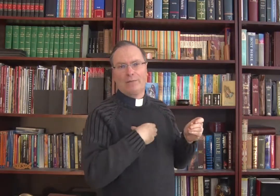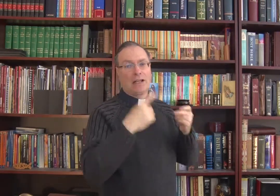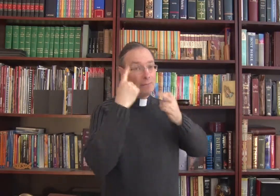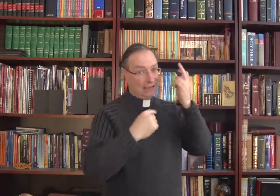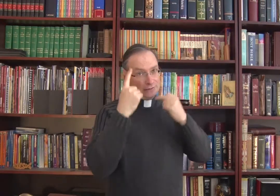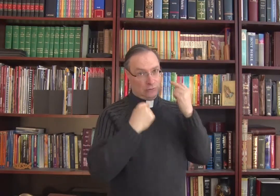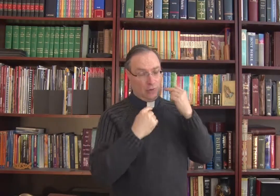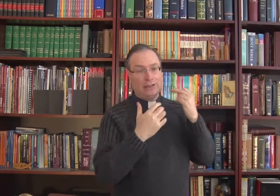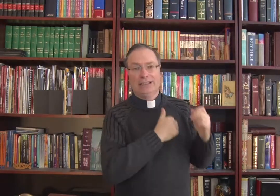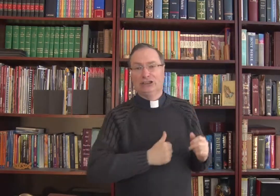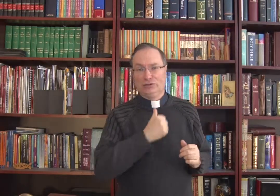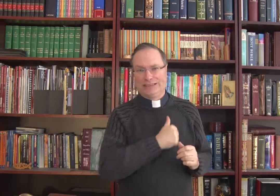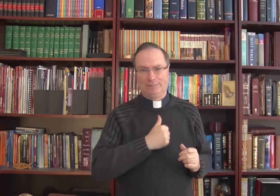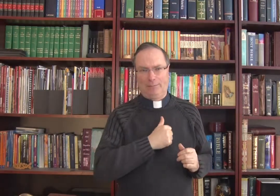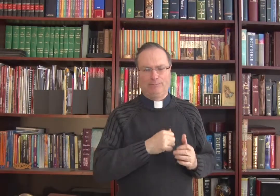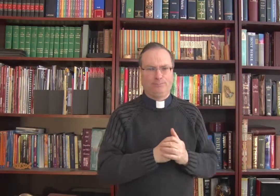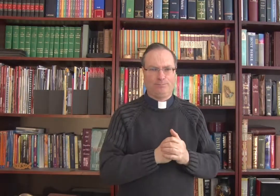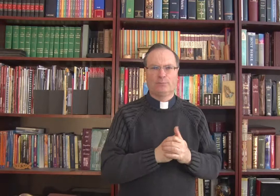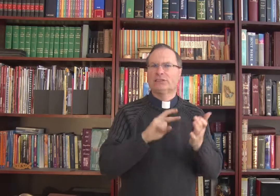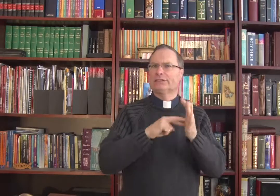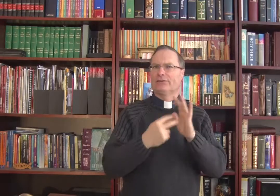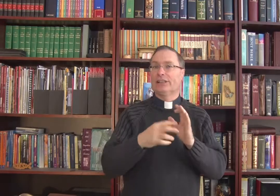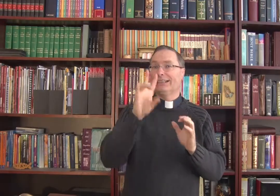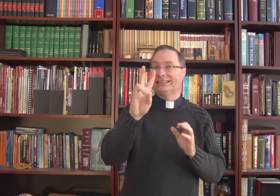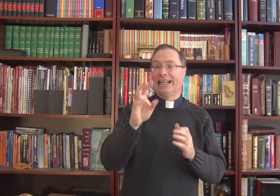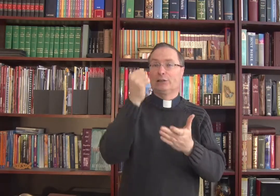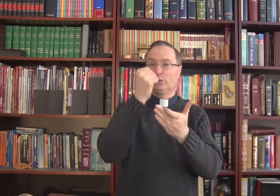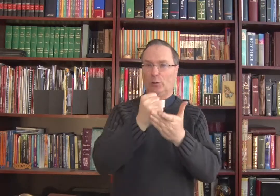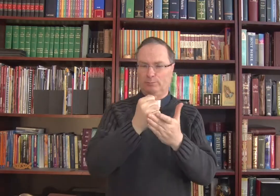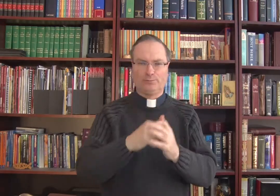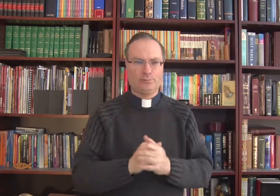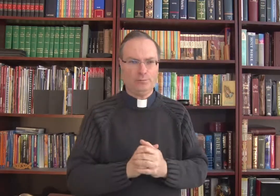des lamentations et des gémissements.» Ce que signifie les sept sceaux?